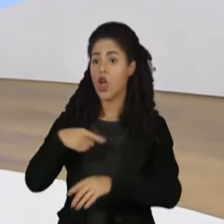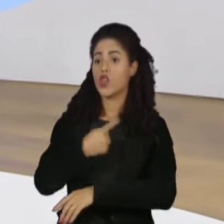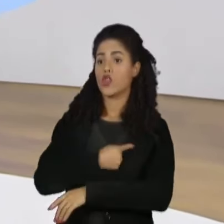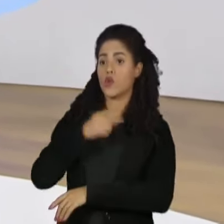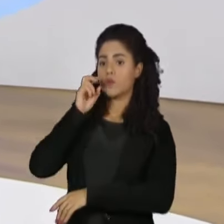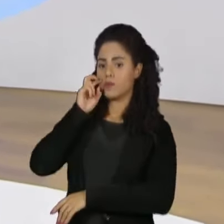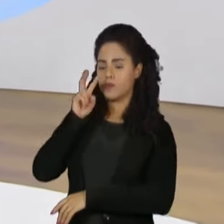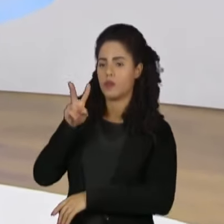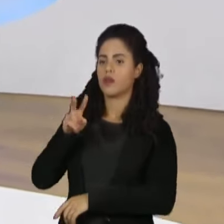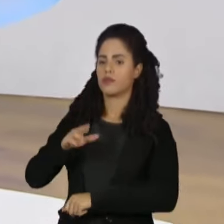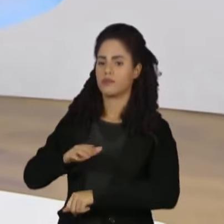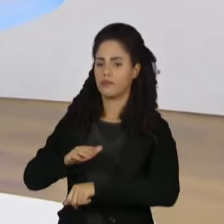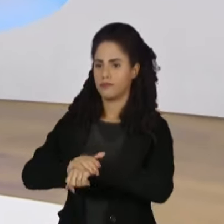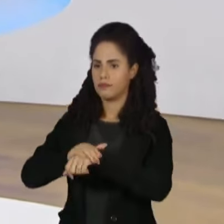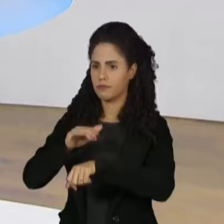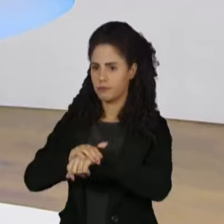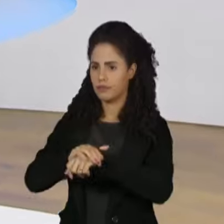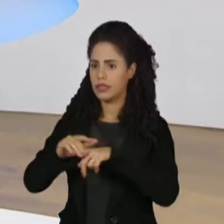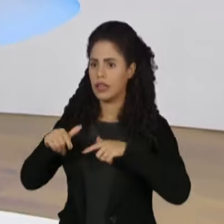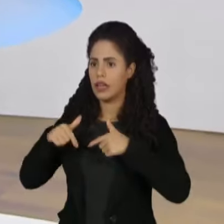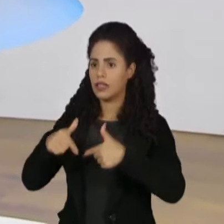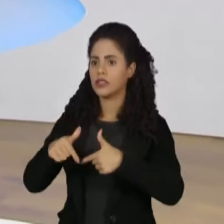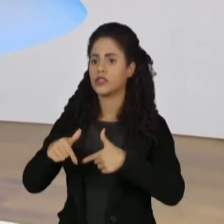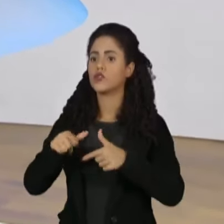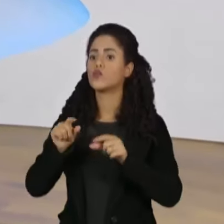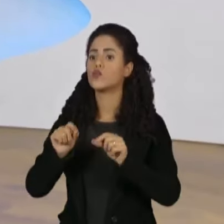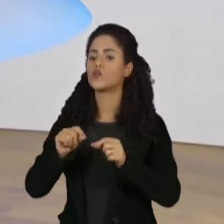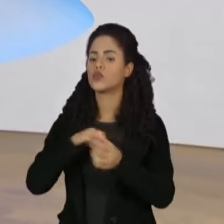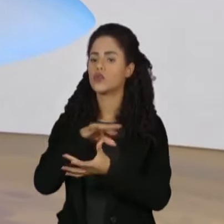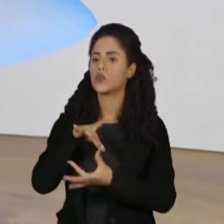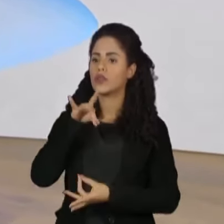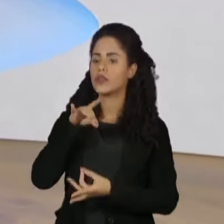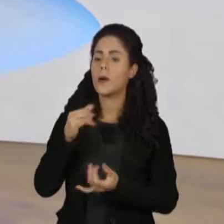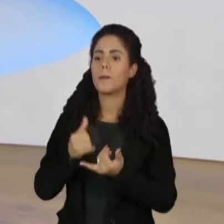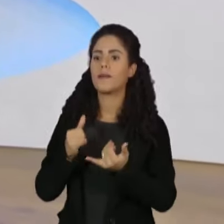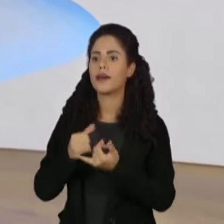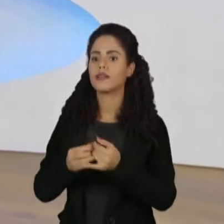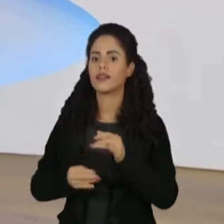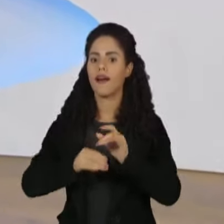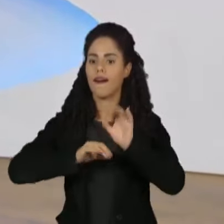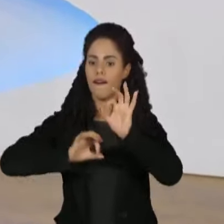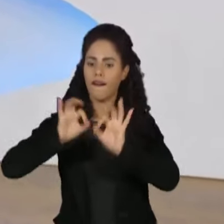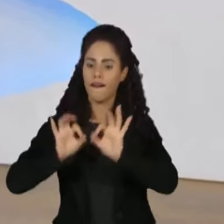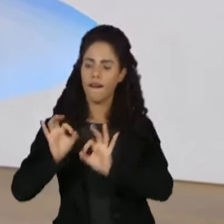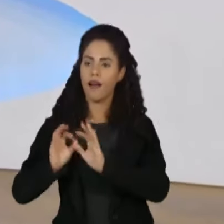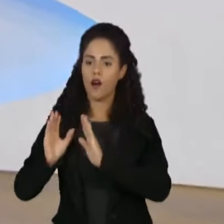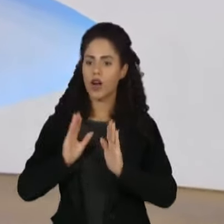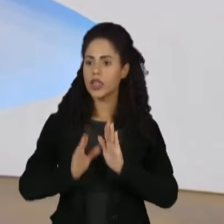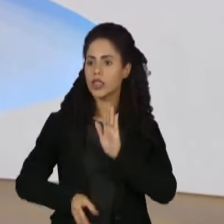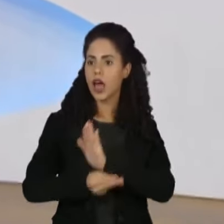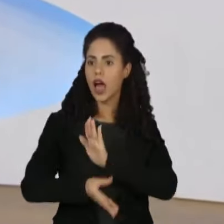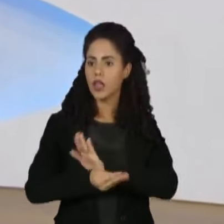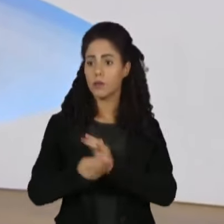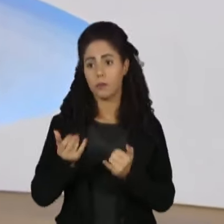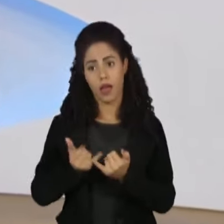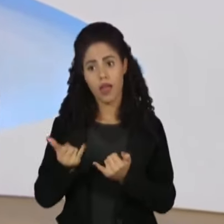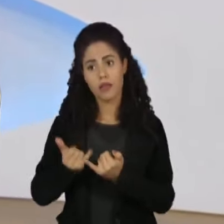na prática foi uma democratização da corrupção né então na na prática nas pesquisas que a gente